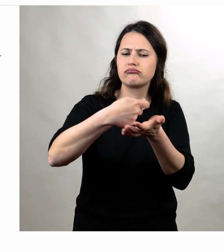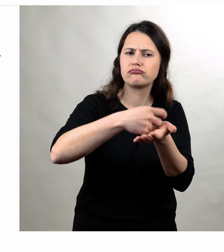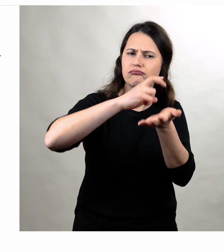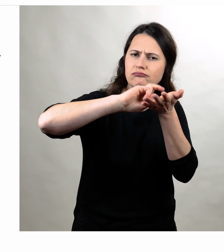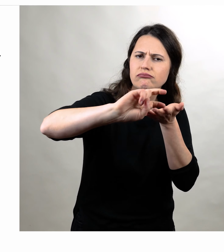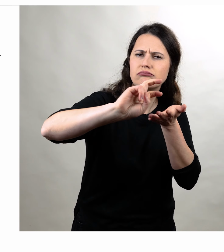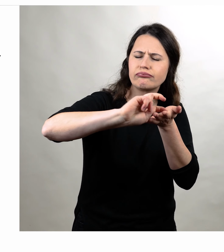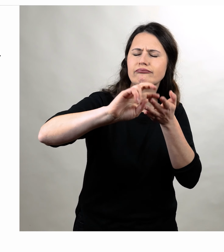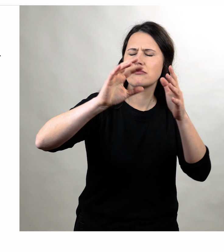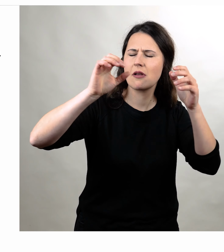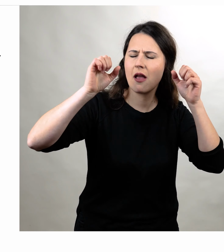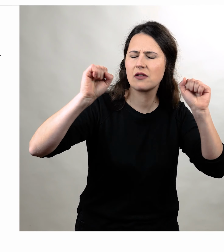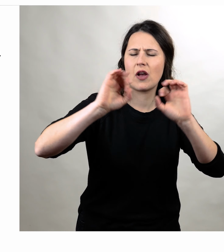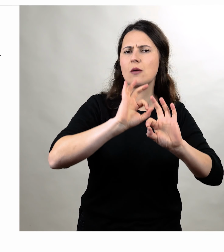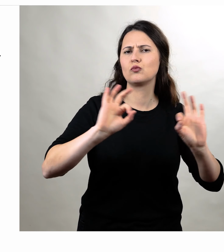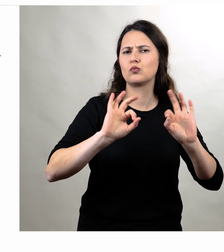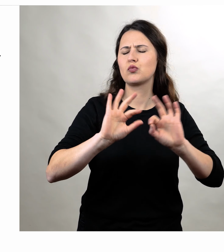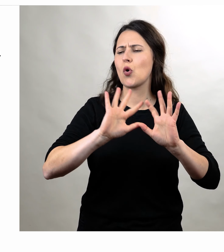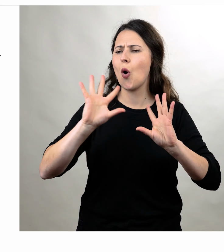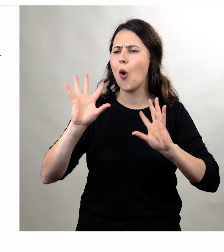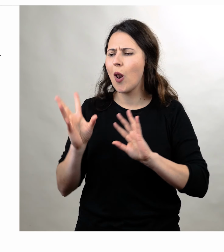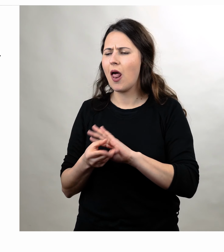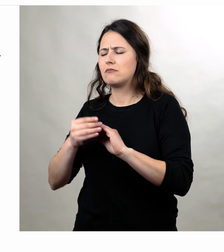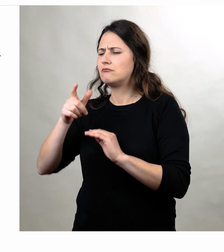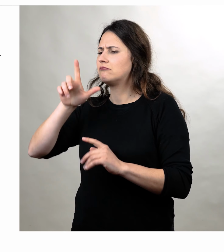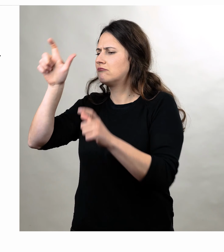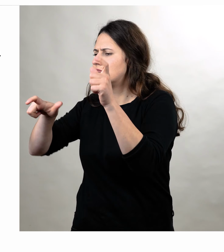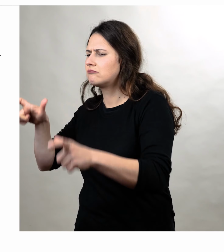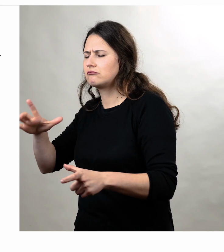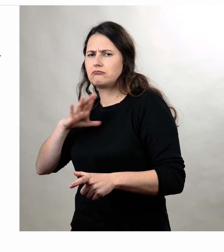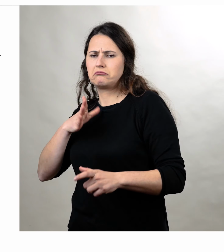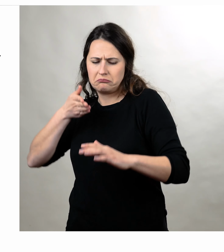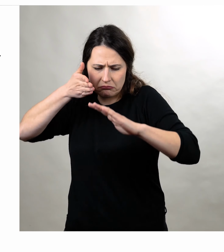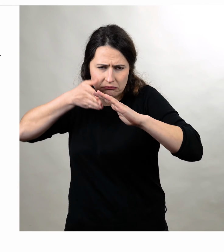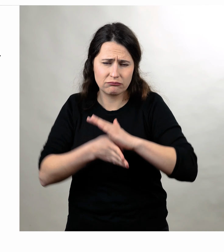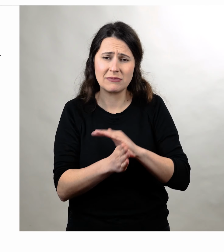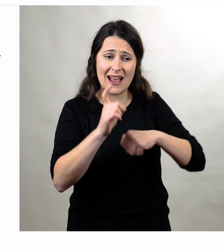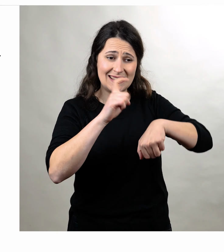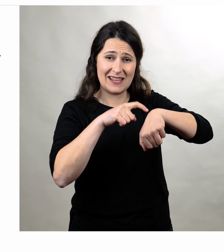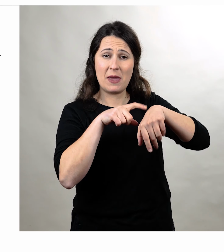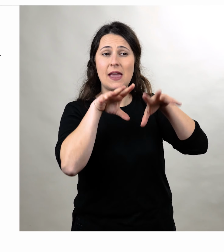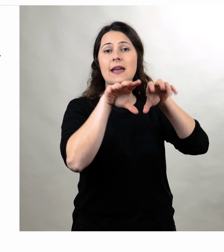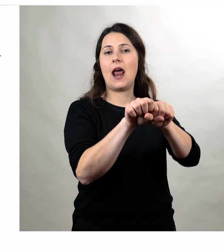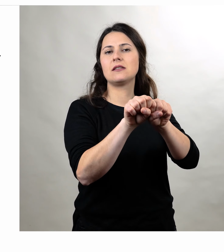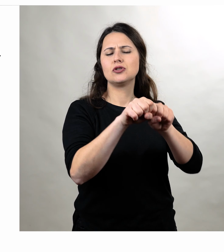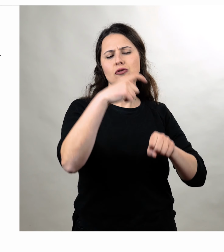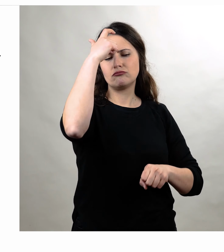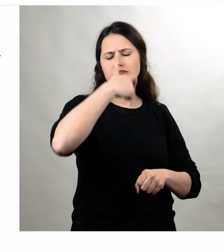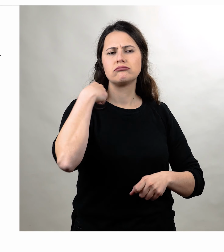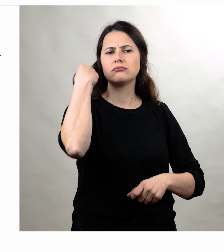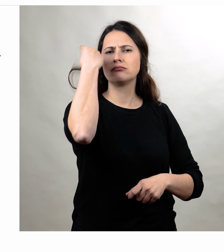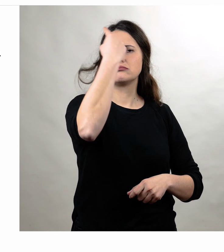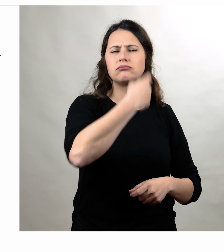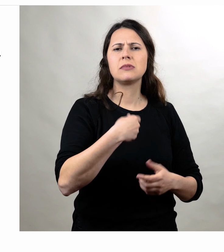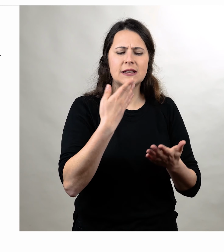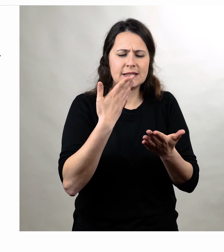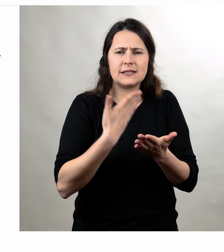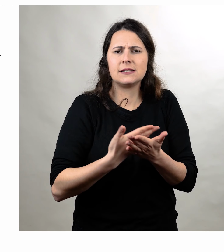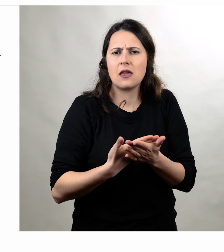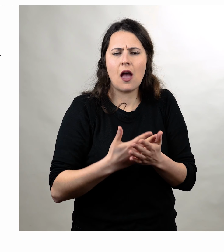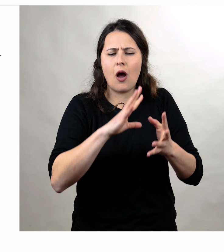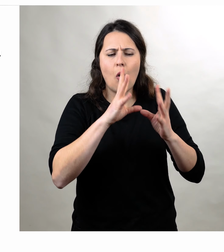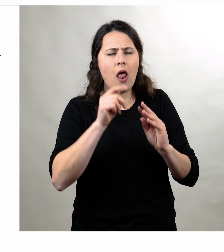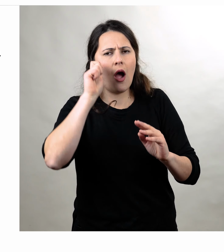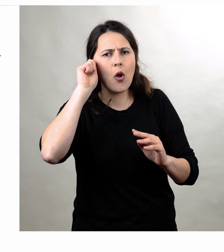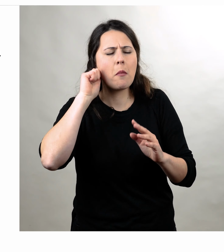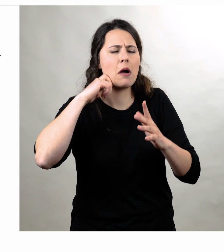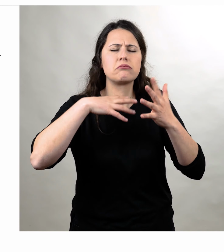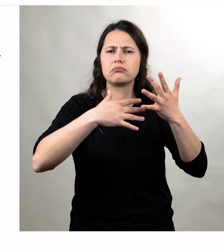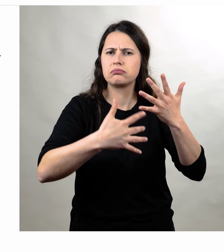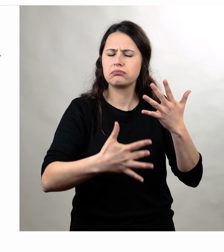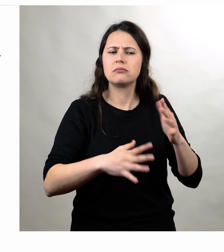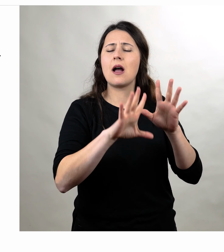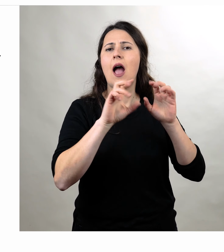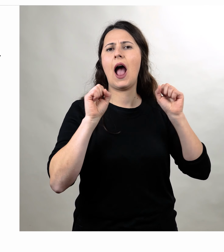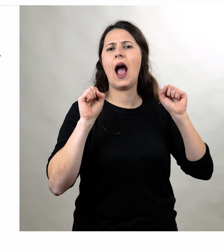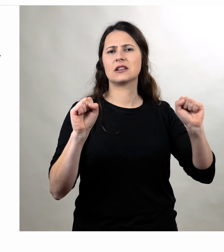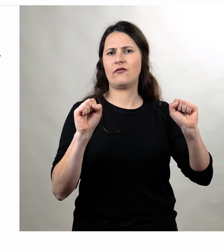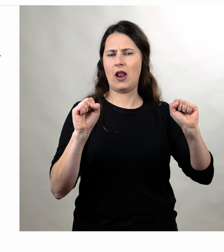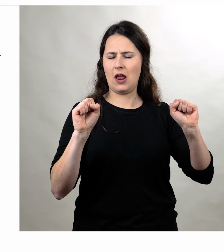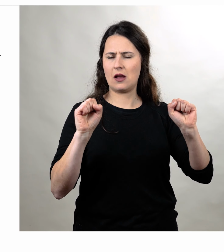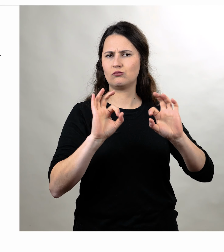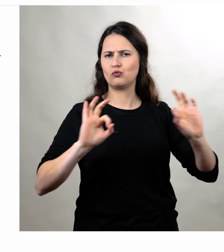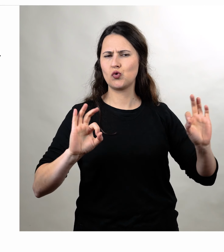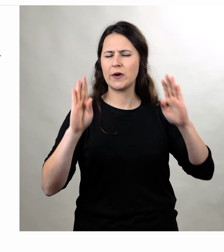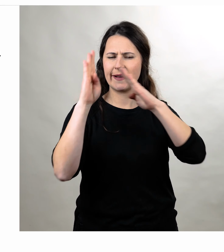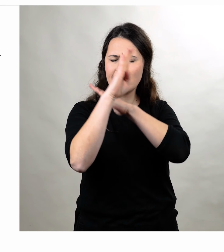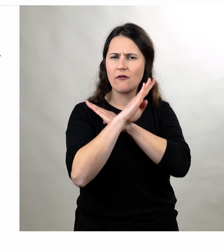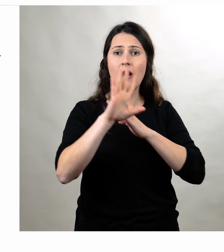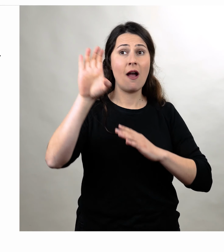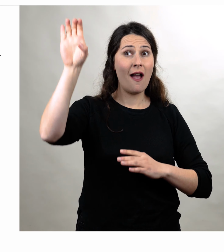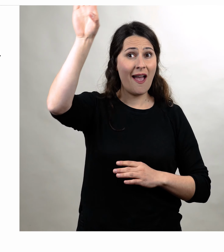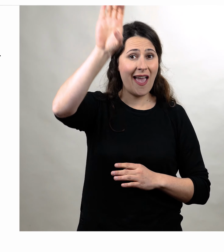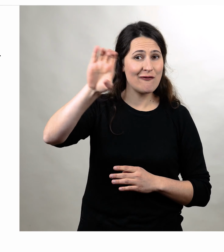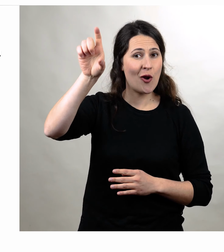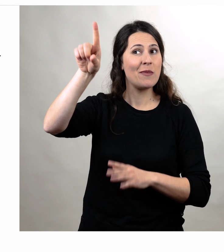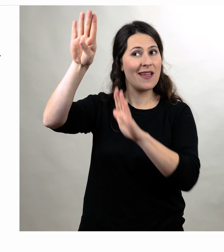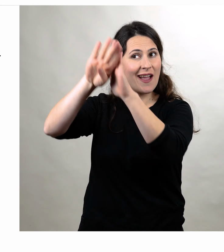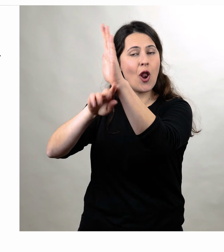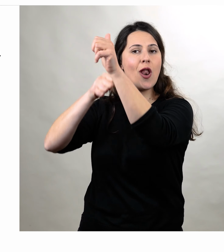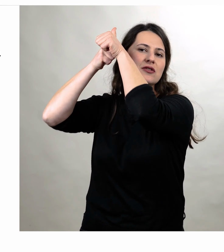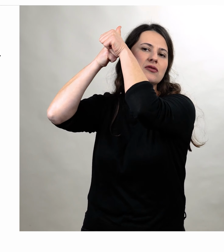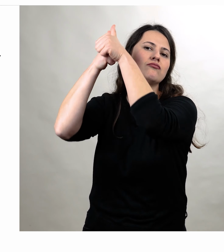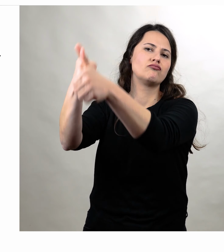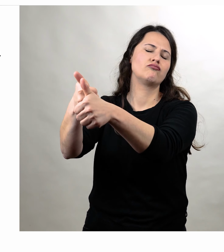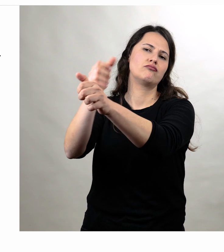Όλες οι προσωπικές πληροφορίες που παρέχουν οι ταξιδιώτες κατά την κράτηση, είναι κρυπτογραφημένες και ασφαλείς σύμφωνα με τους κανόνες της Ευρωπαϊκής Ένωσης.